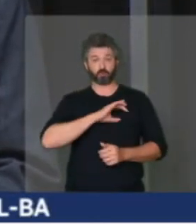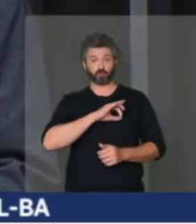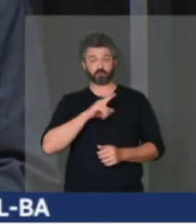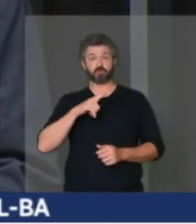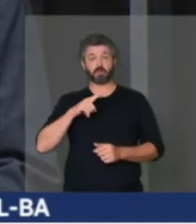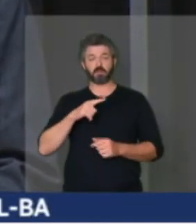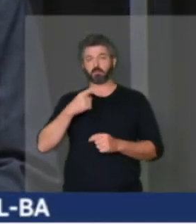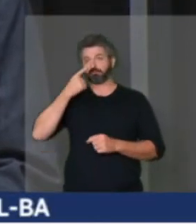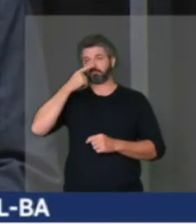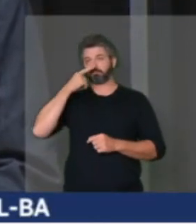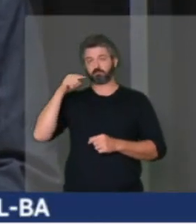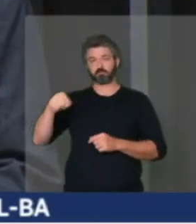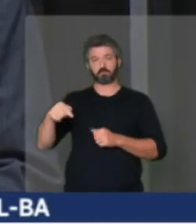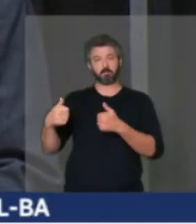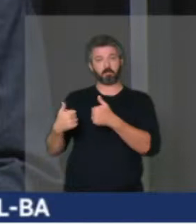O CHILE COM SUA PROXIMIDADE COM O CONTINENTE ANTÁRTICO,